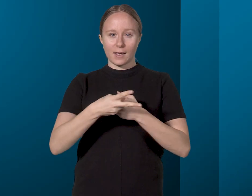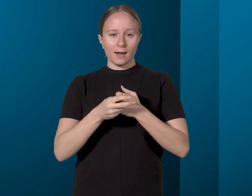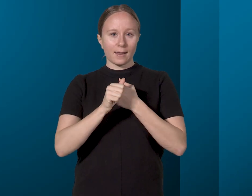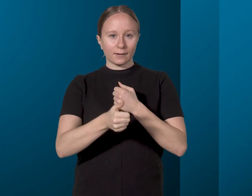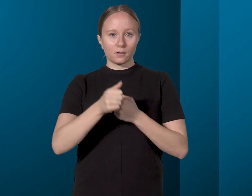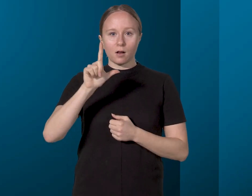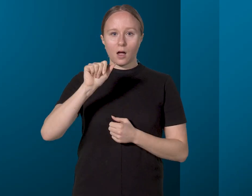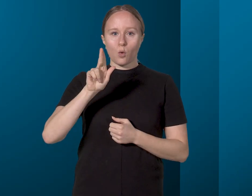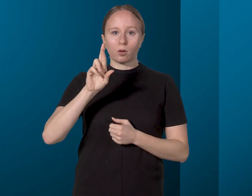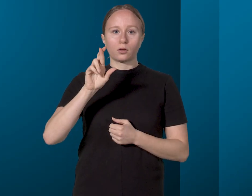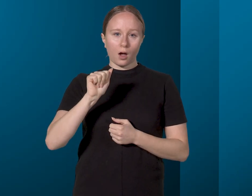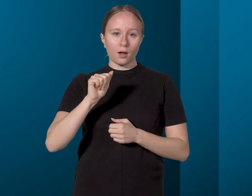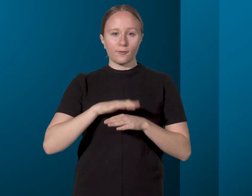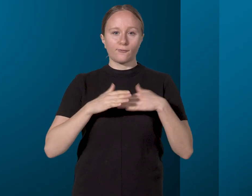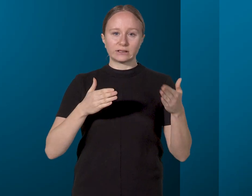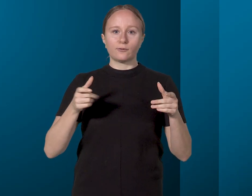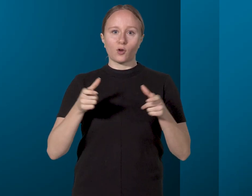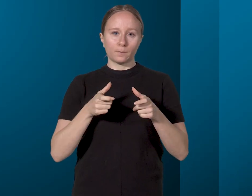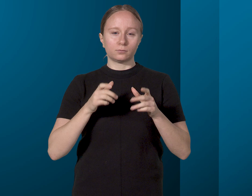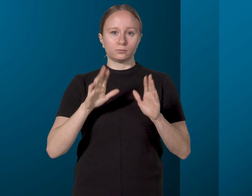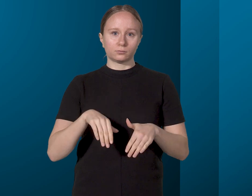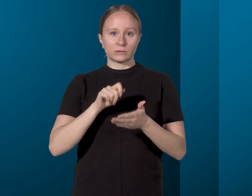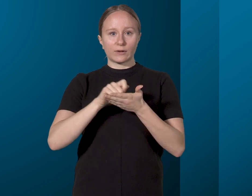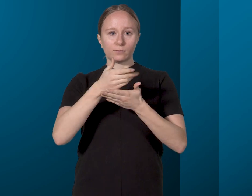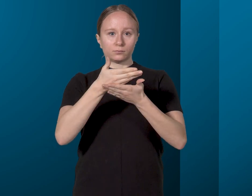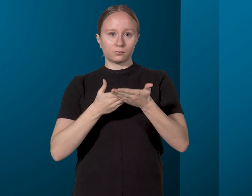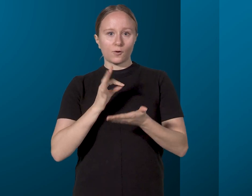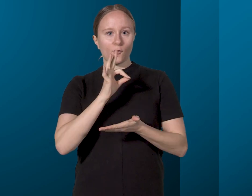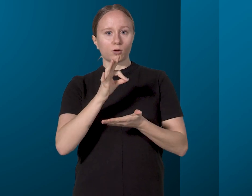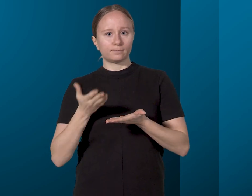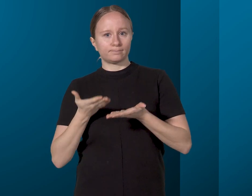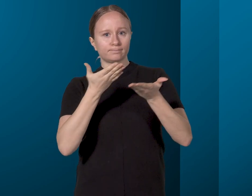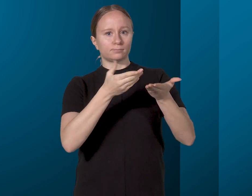Riksdagsledamot Laura Meriluoto (VF) har lämnat in en skriftlig fråga -